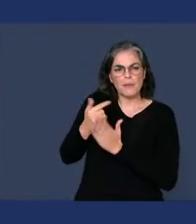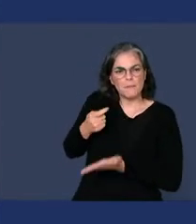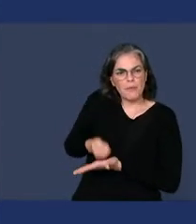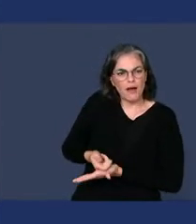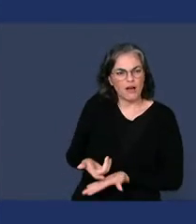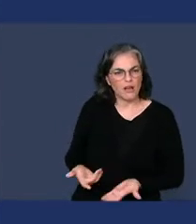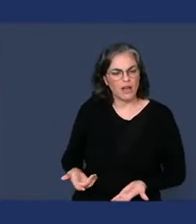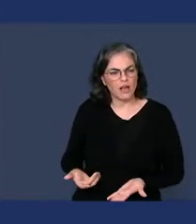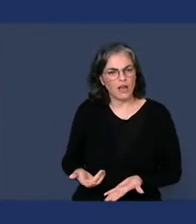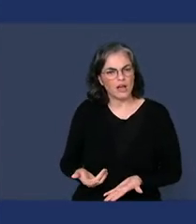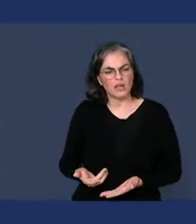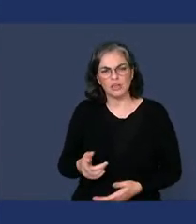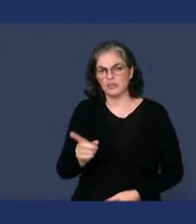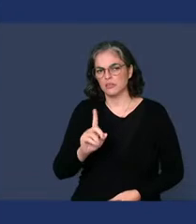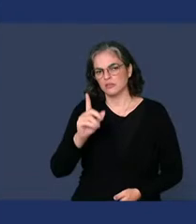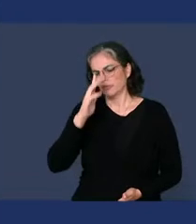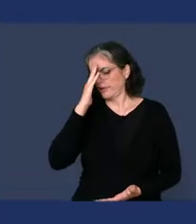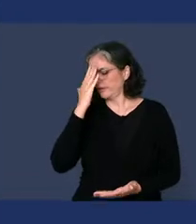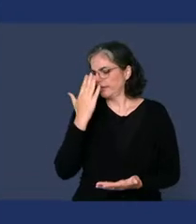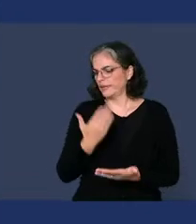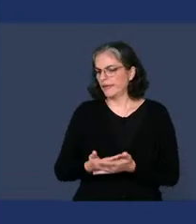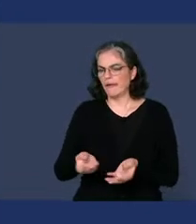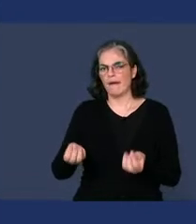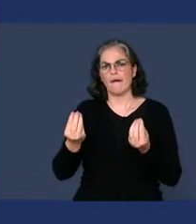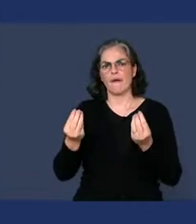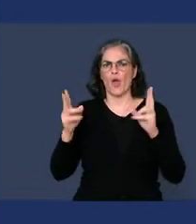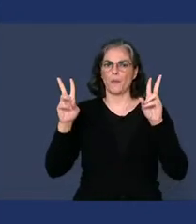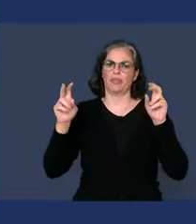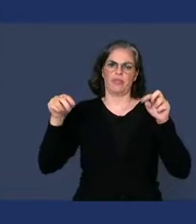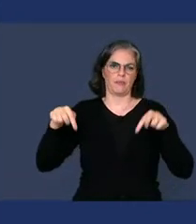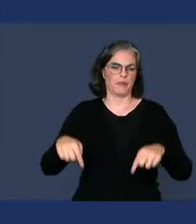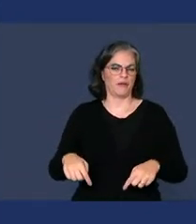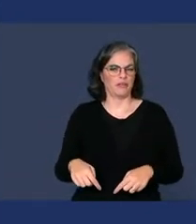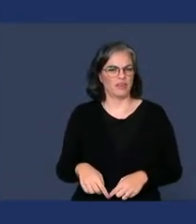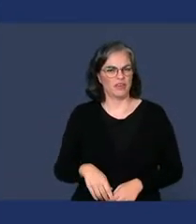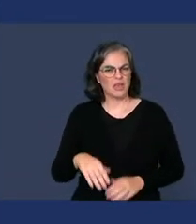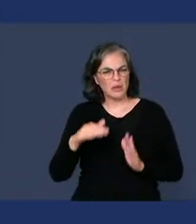CONDIÇÕES DE AGUENTAR UM ESTADO QUE SÓ AUMENTA. AS